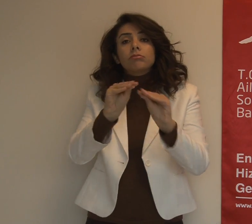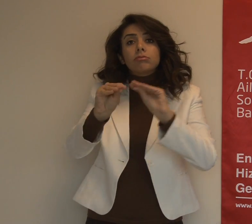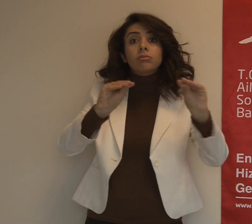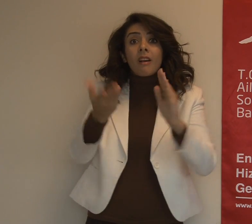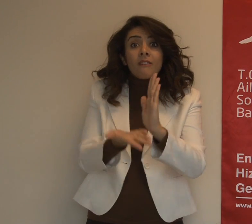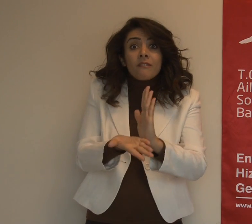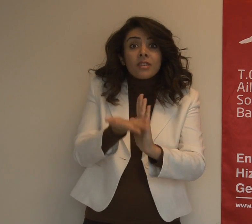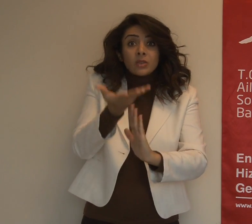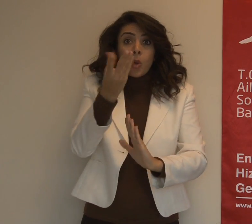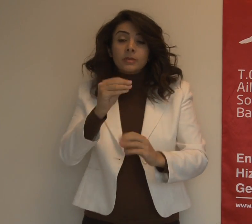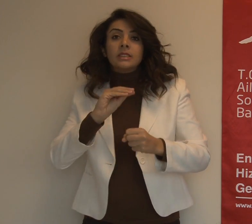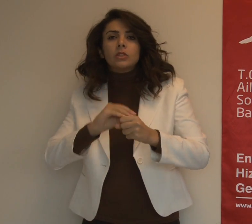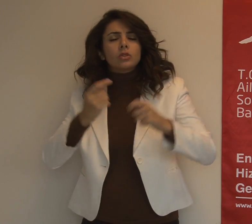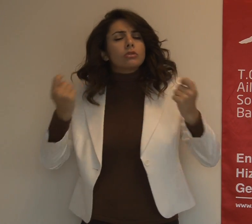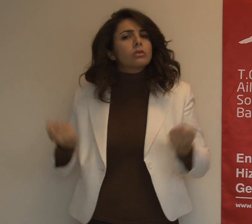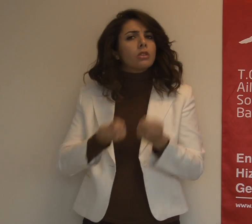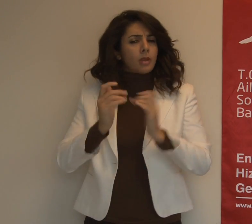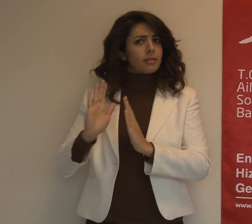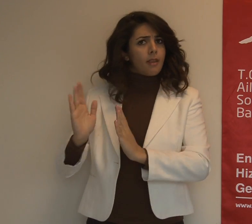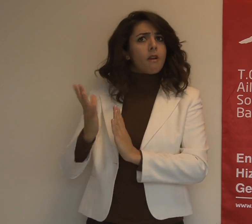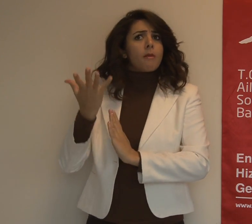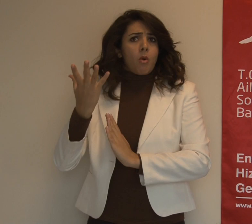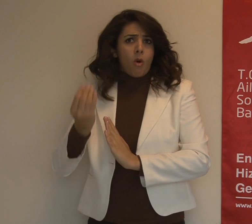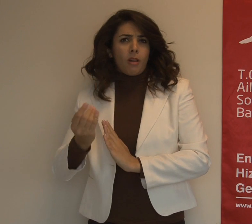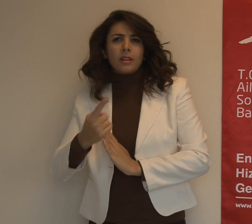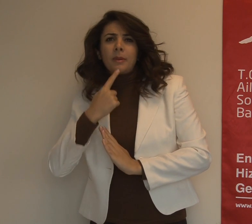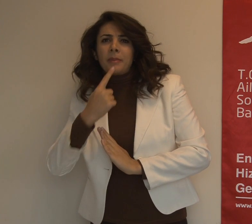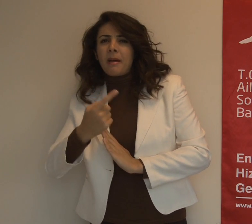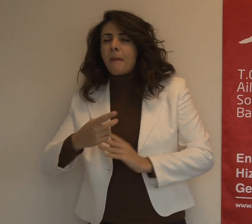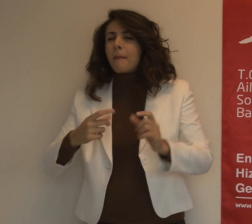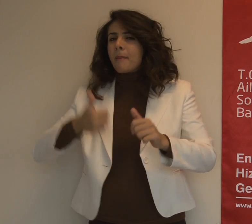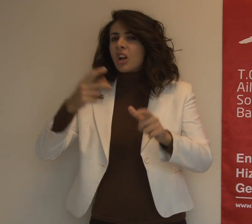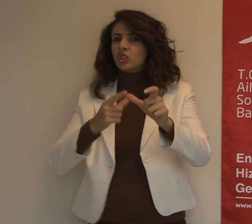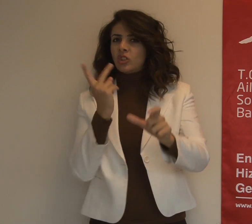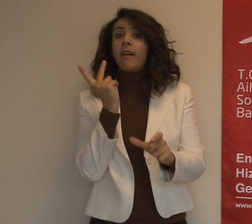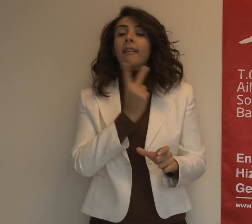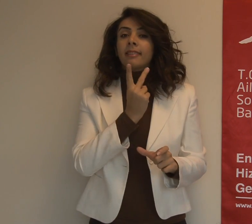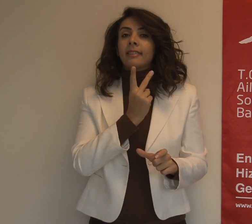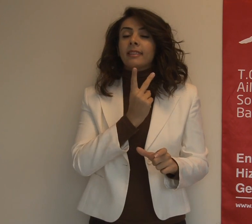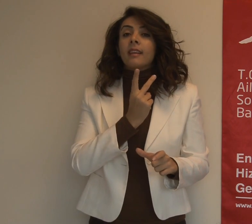Engelli istihdamını arttırmak için çalışmalara devam ettiklerini bildiren Bakan Şahin,